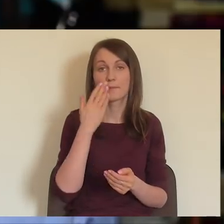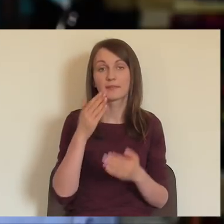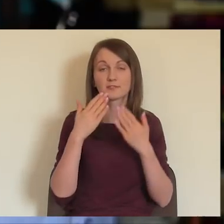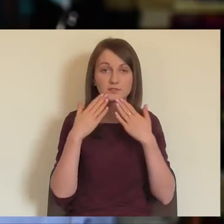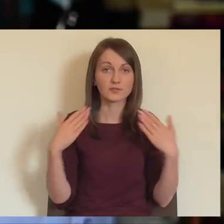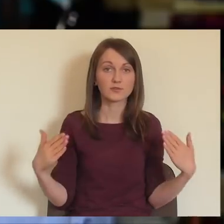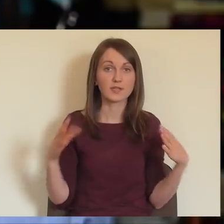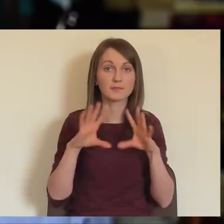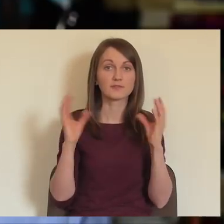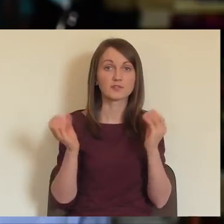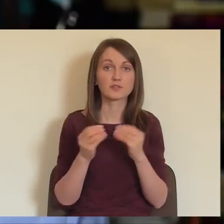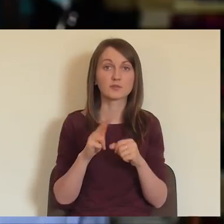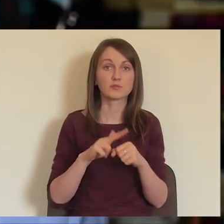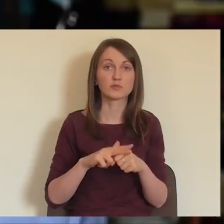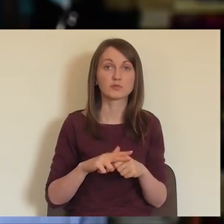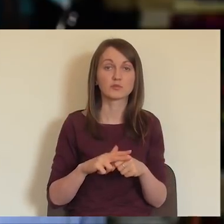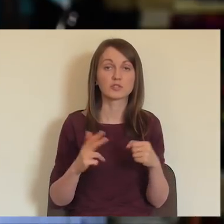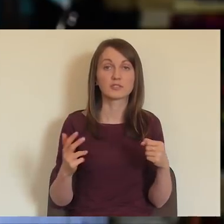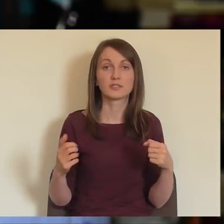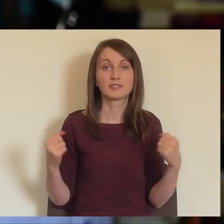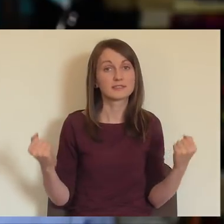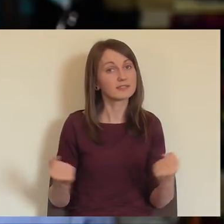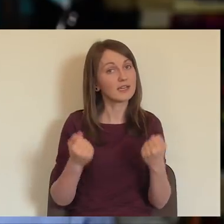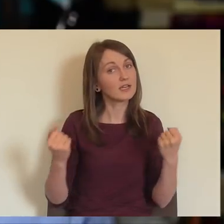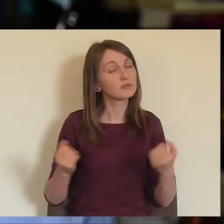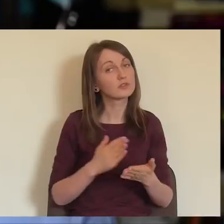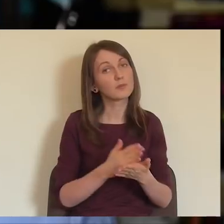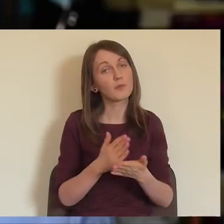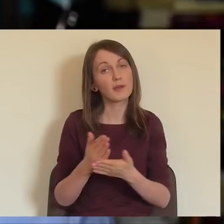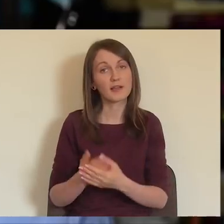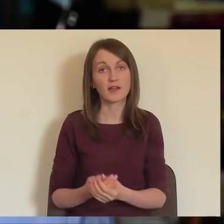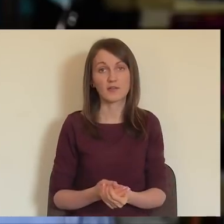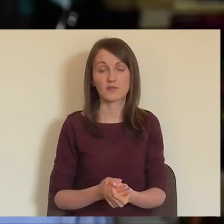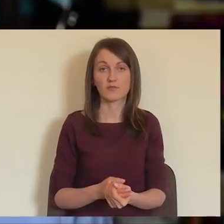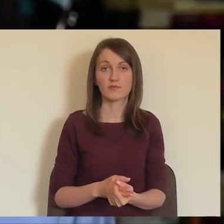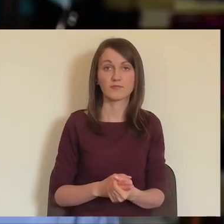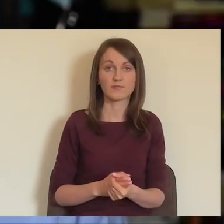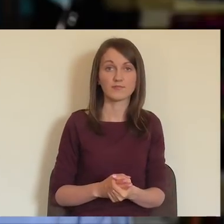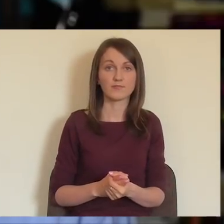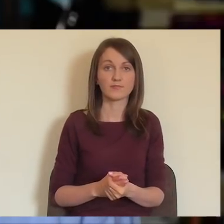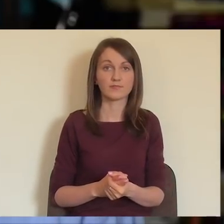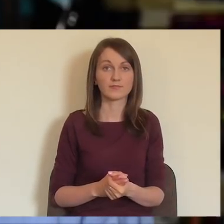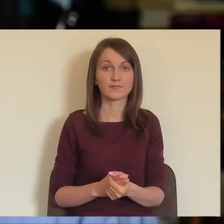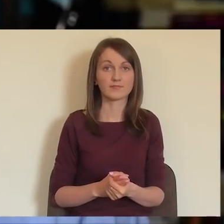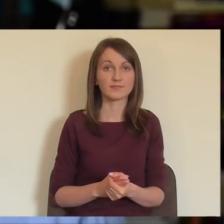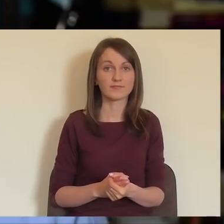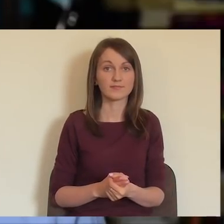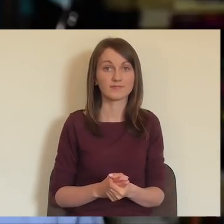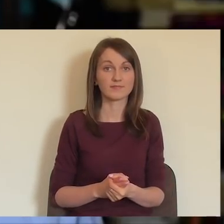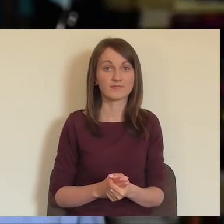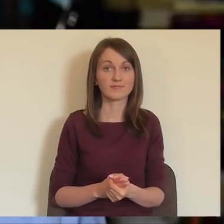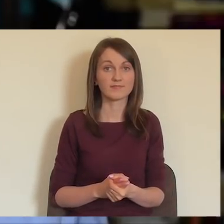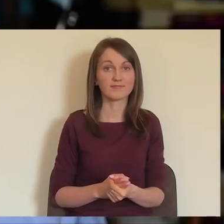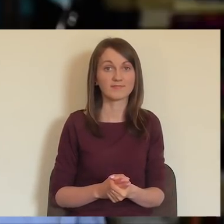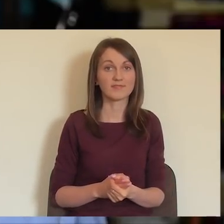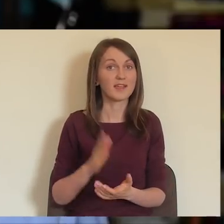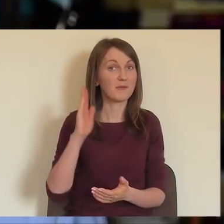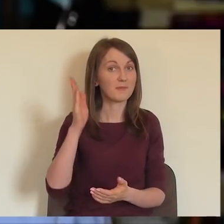Bardzo dziękujemy wszystkim osobom, które nam pomagają. Chciałbym Wam powiedzieć, że szykuje się jeszcze jedna niespodzianka